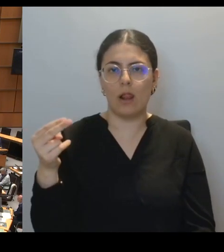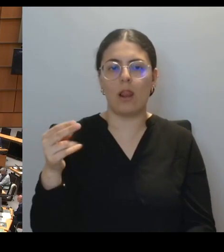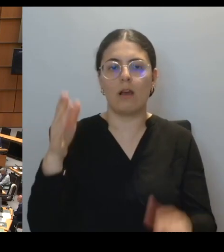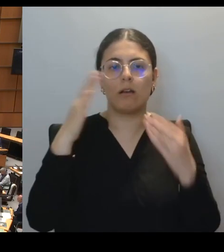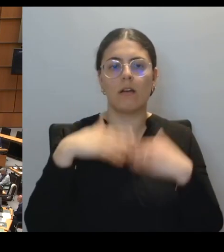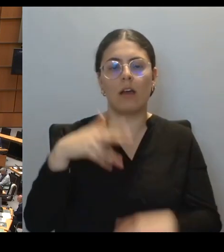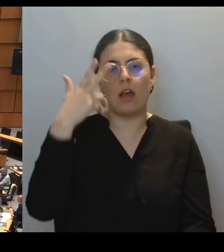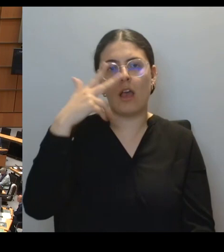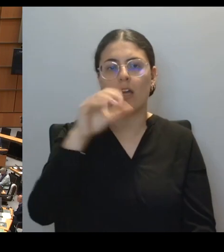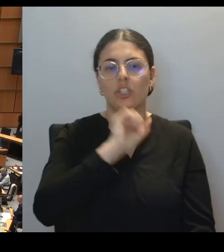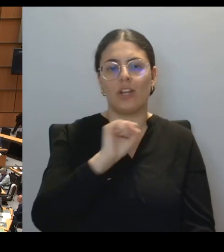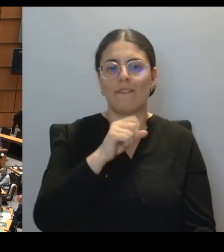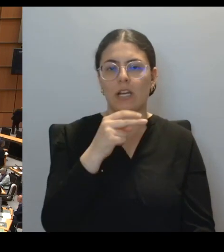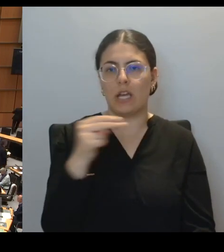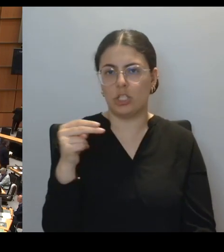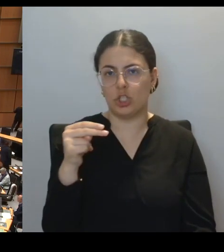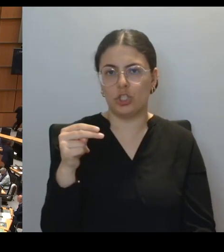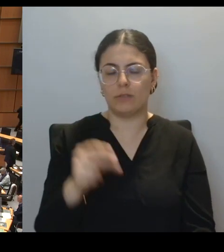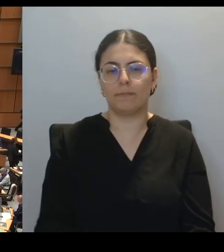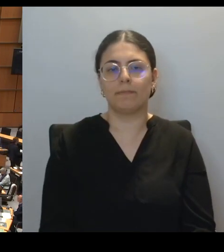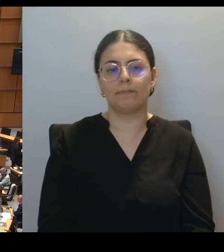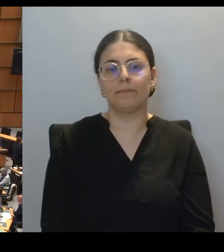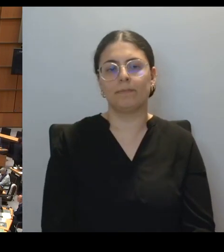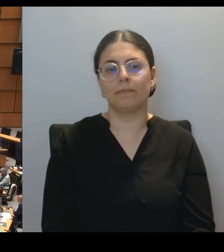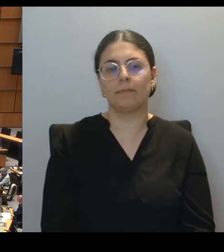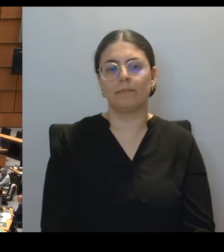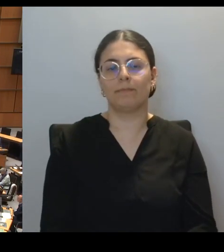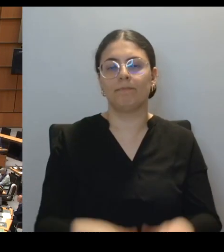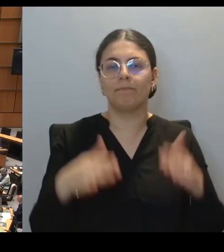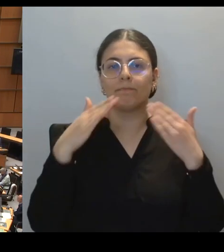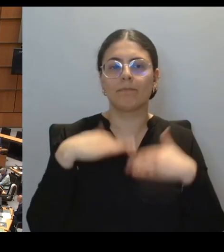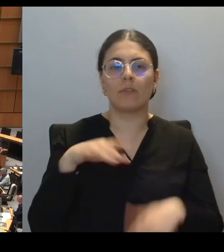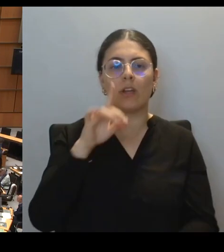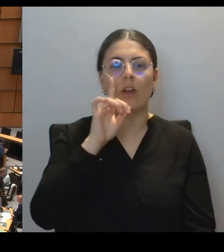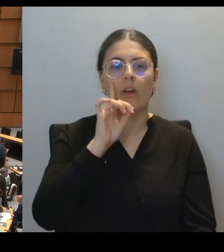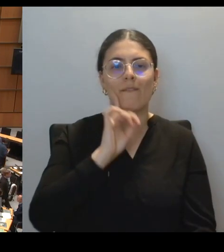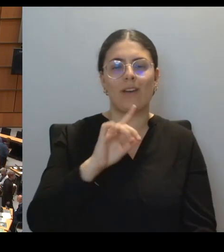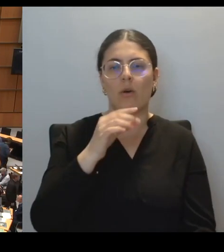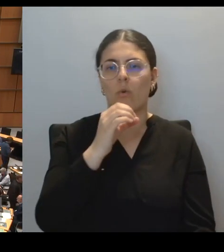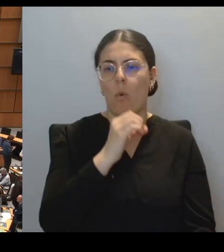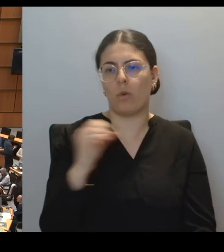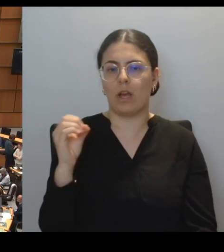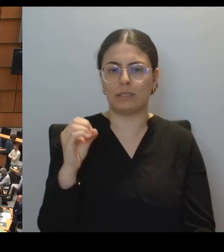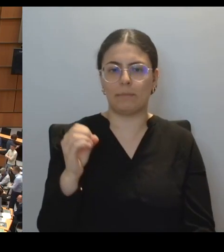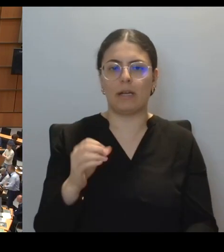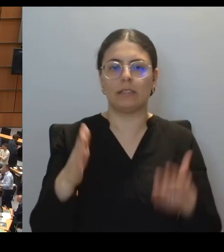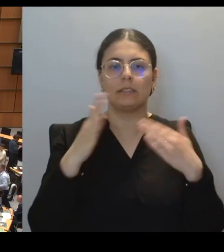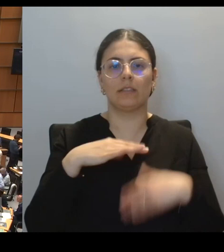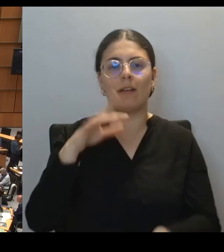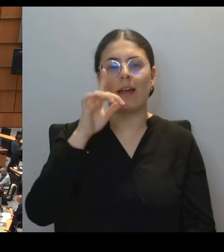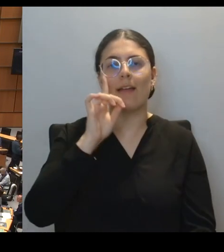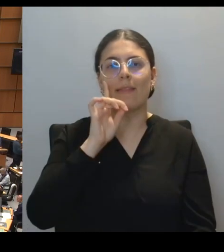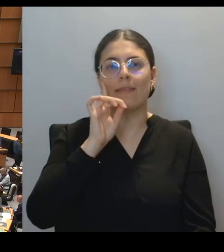Frau oder Hassepaß Herr Dennis Haustein Herr Sven Heinemann Frau Anne Helm